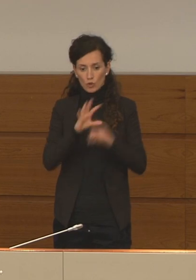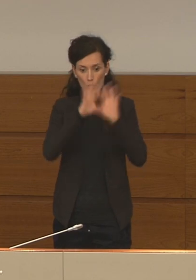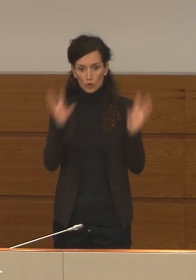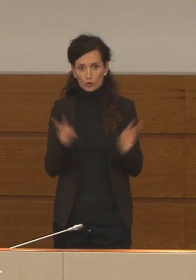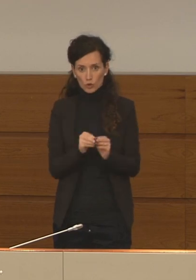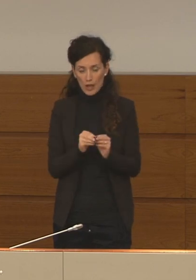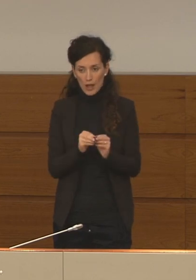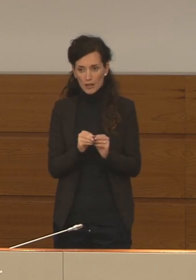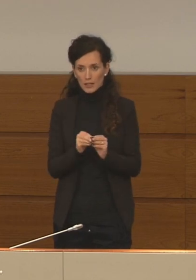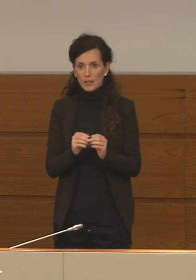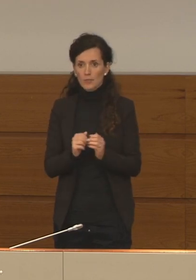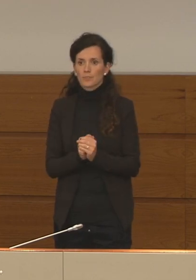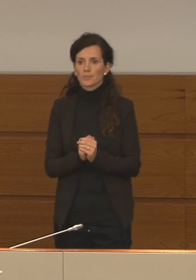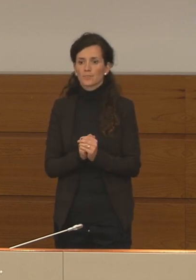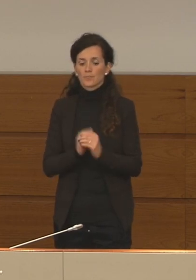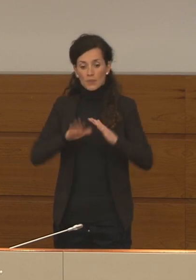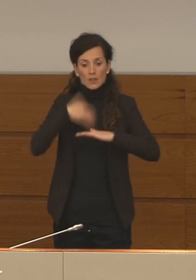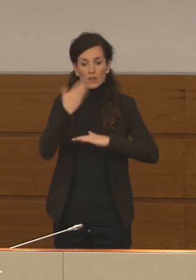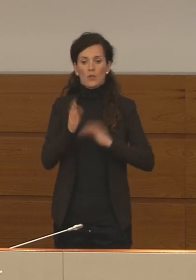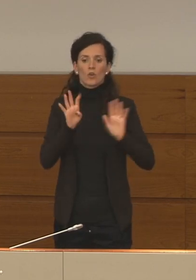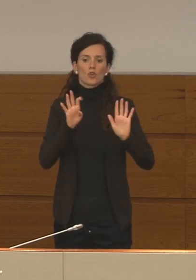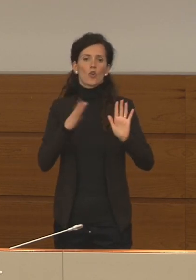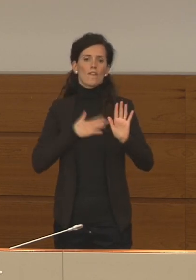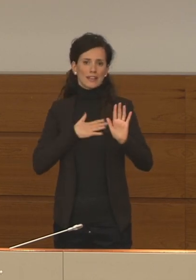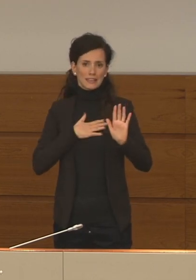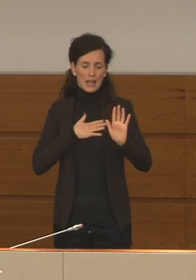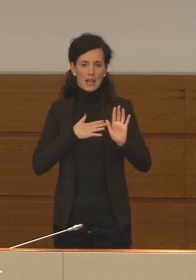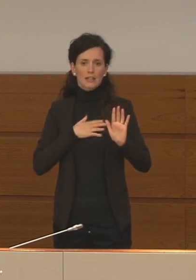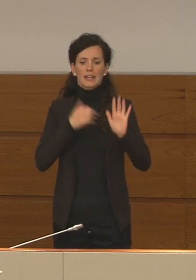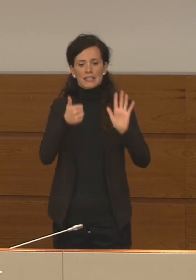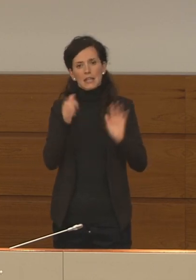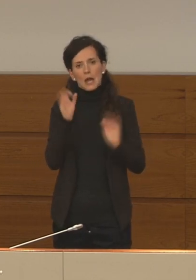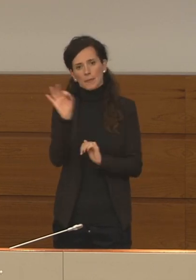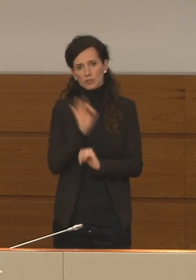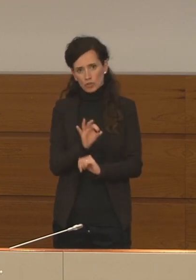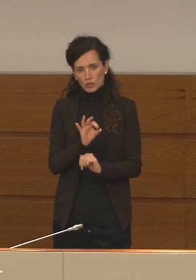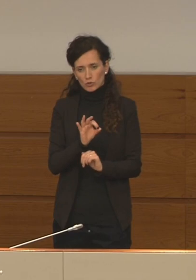ultranovantenni il 6% del totale.